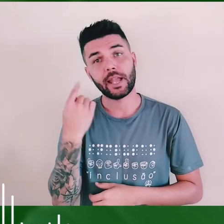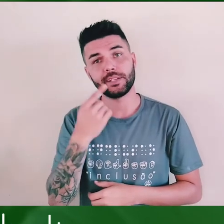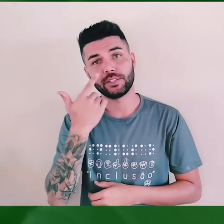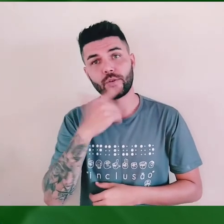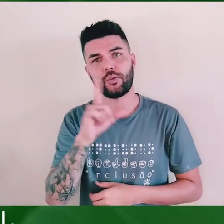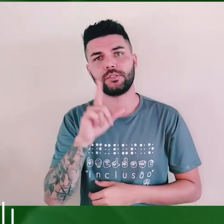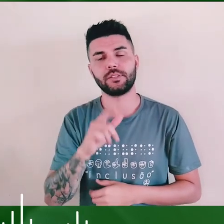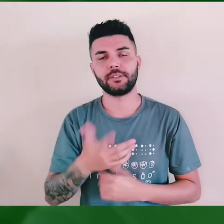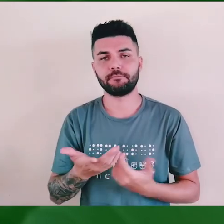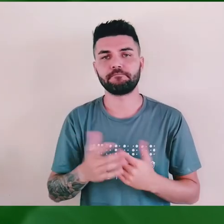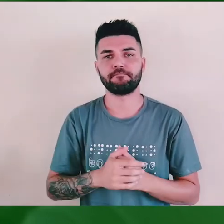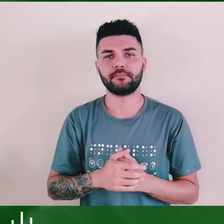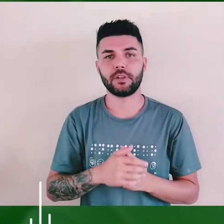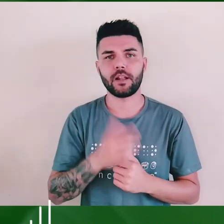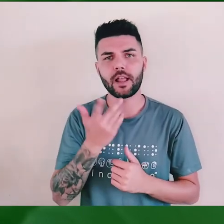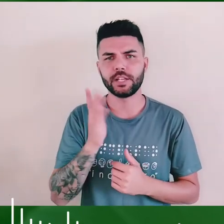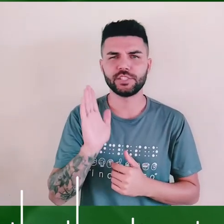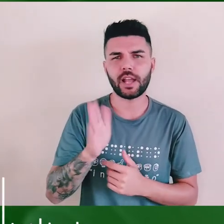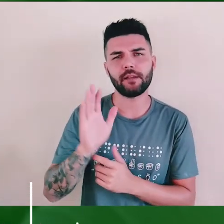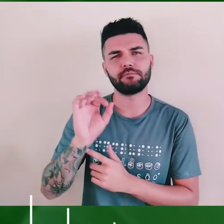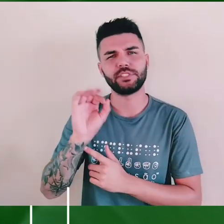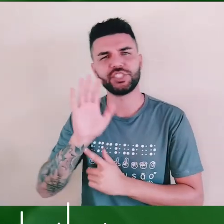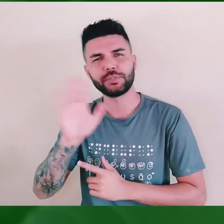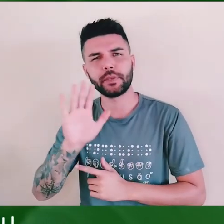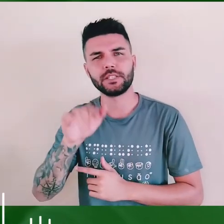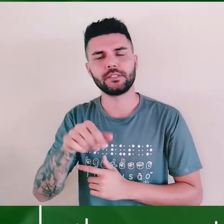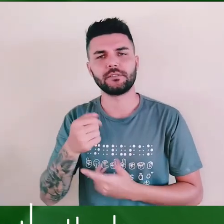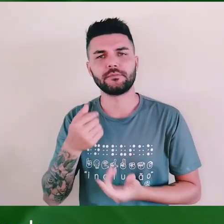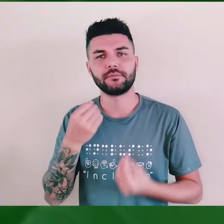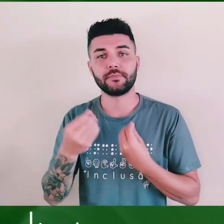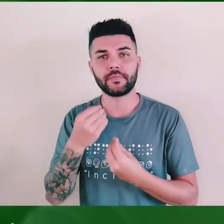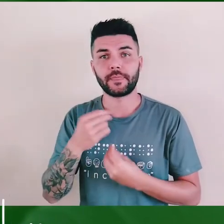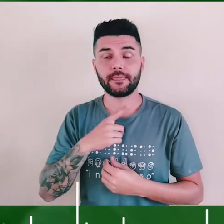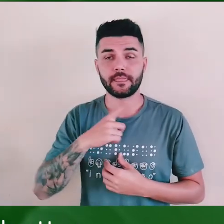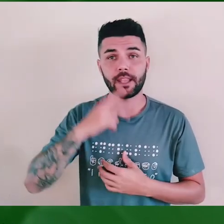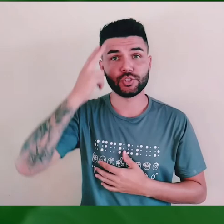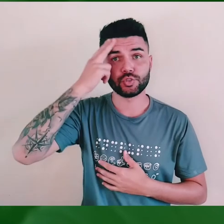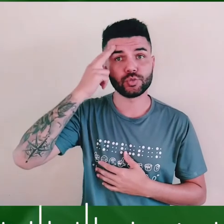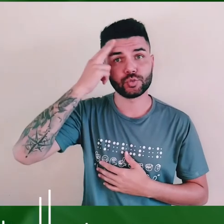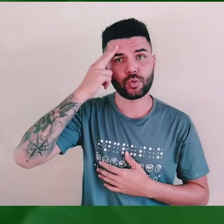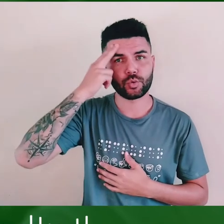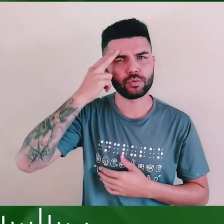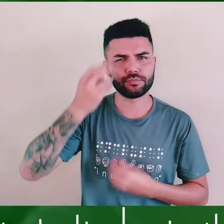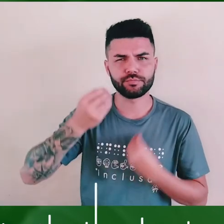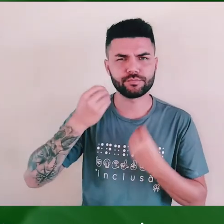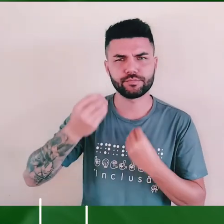clima de despedida. Você tem um sonho no jornalismo esportivo? Algo que para você